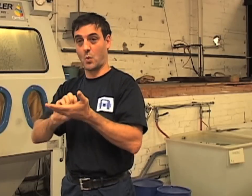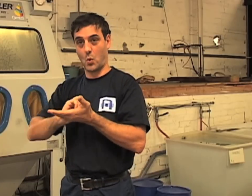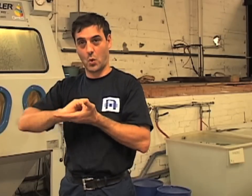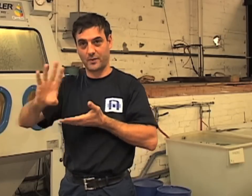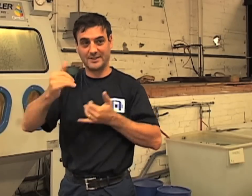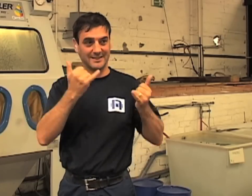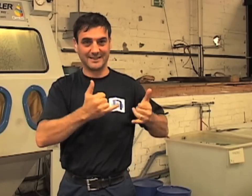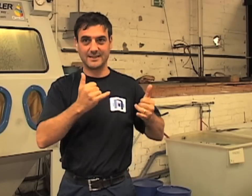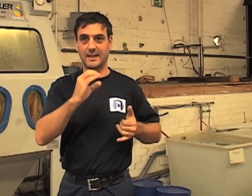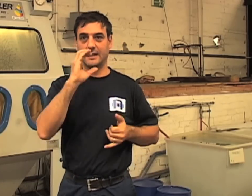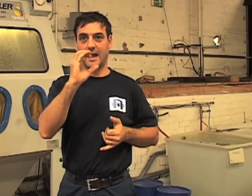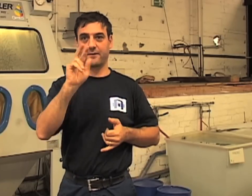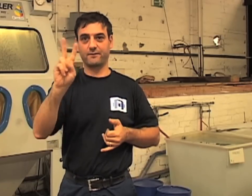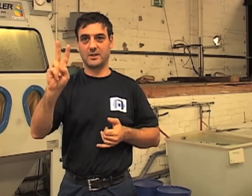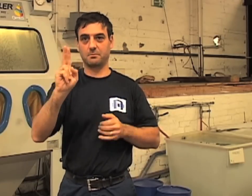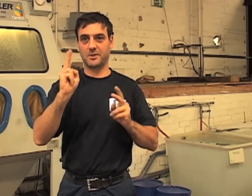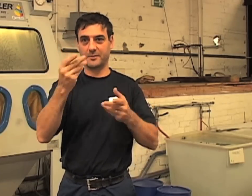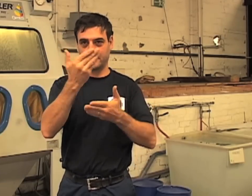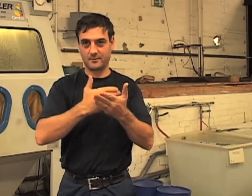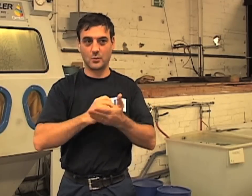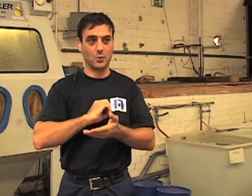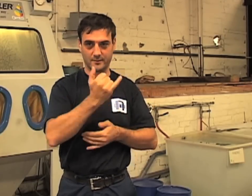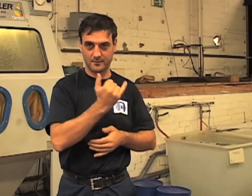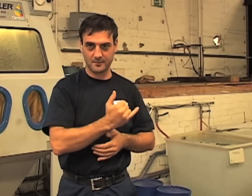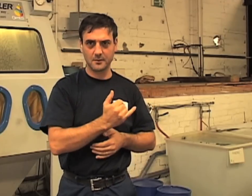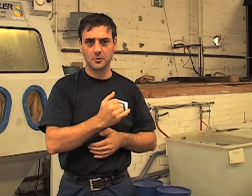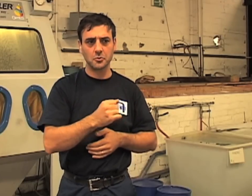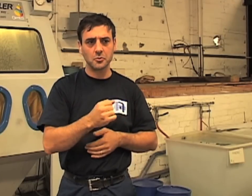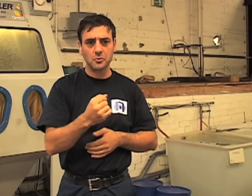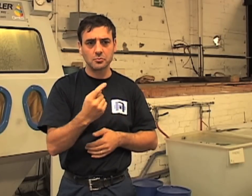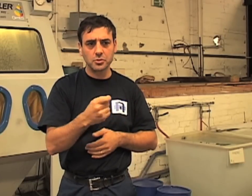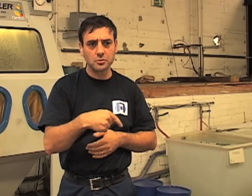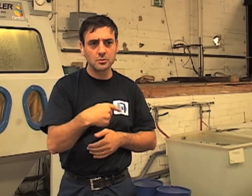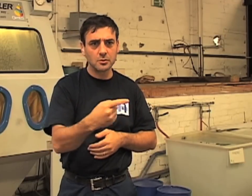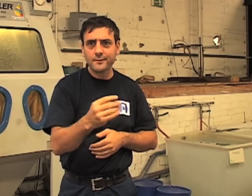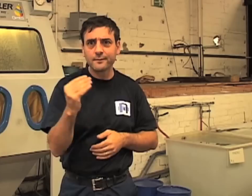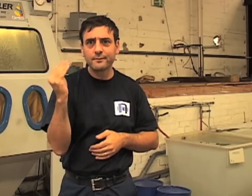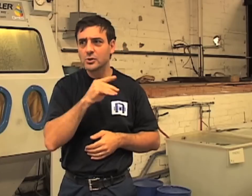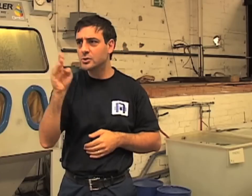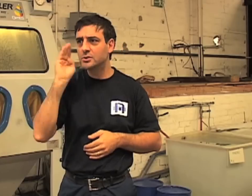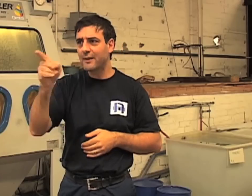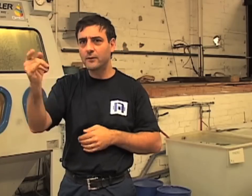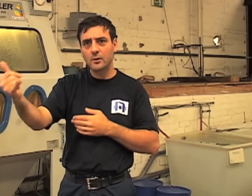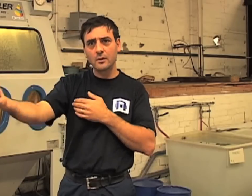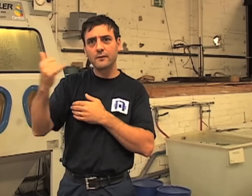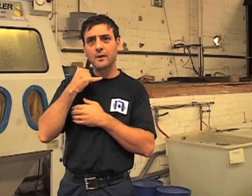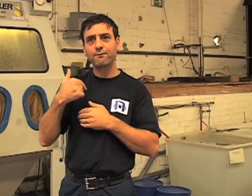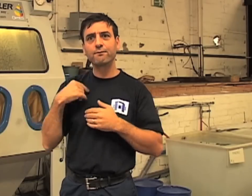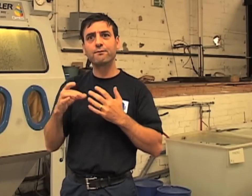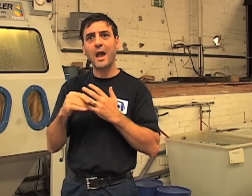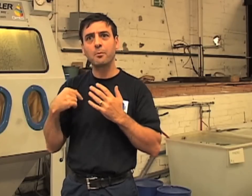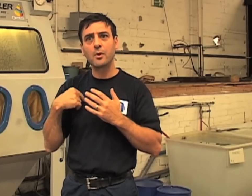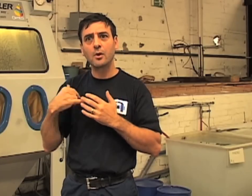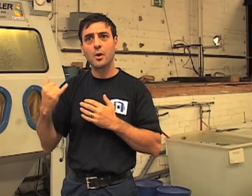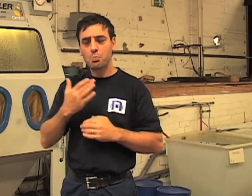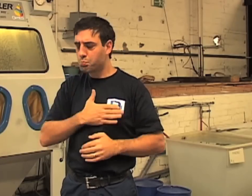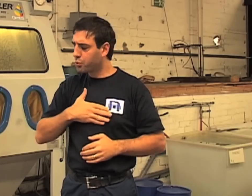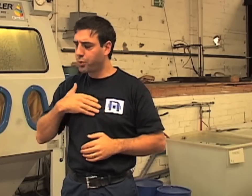L'entreprise a réagit rapidement à la réception de ma candidature. Environ une semaine plus tard, ma femme recevait un coup de fil du patron